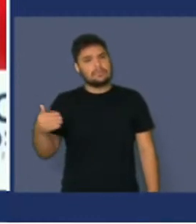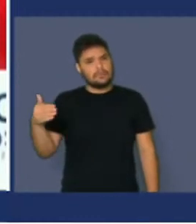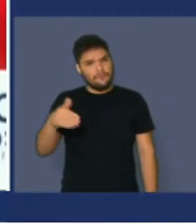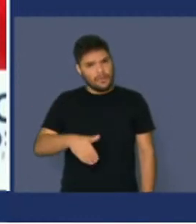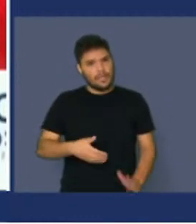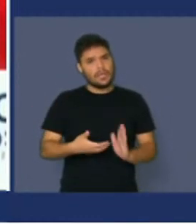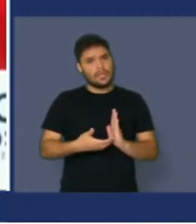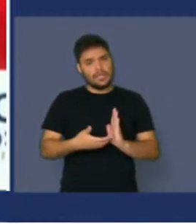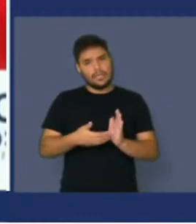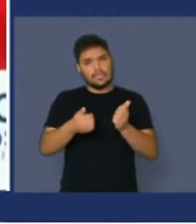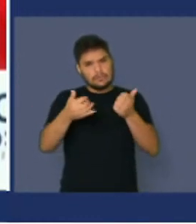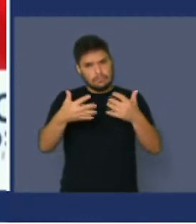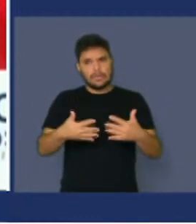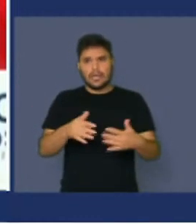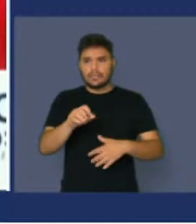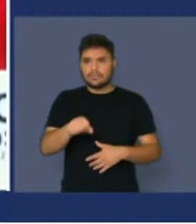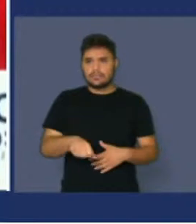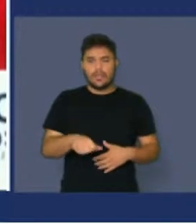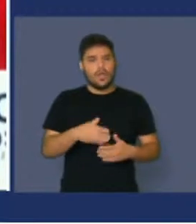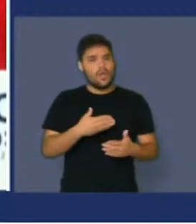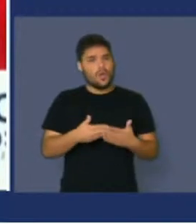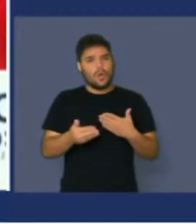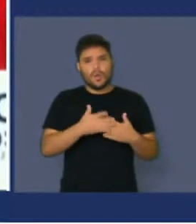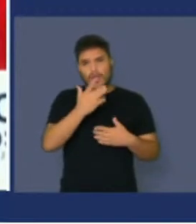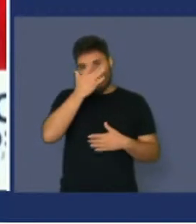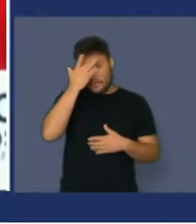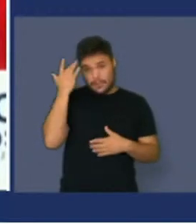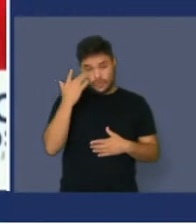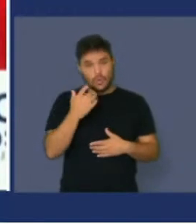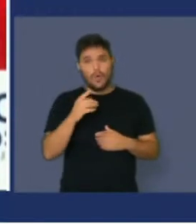CASA DAR EXPLICAÇÃO, SIM, É CORRETO, QUALQUER BRASILEIRO PODE DAR RECURSOS, DESDE DE QUE DECLARADO, MAS EM SE